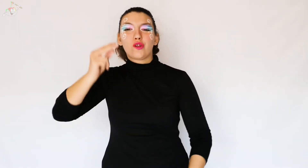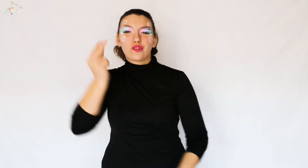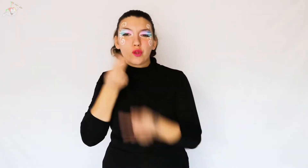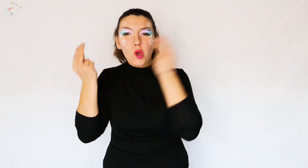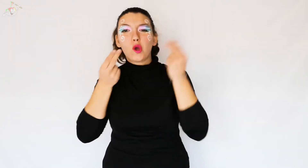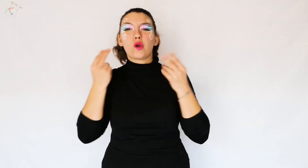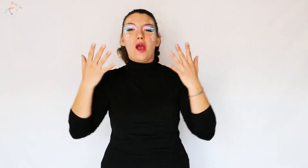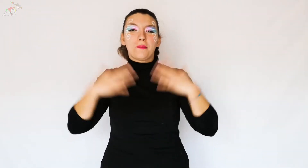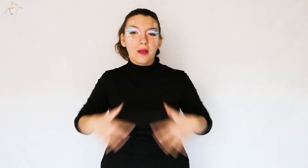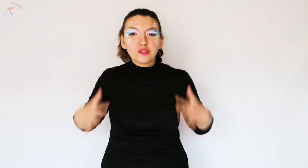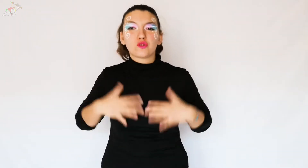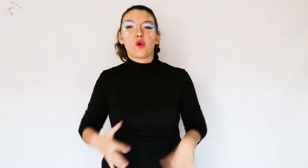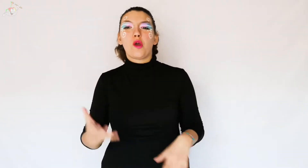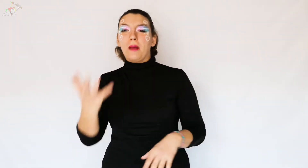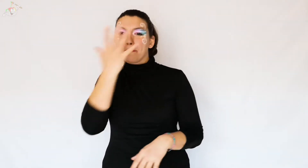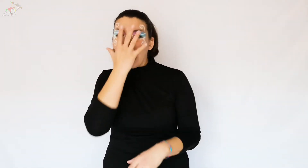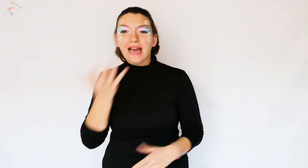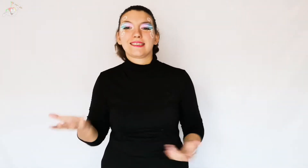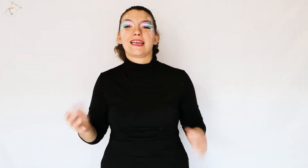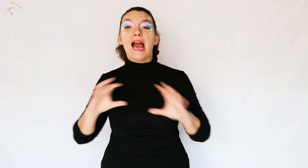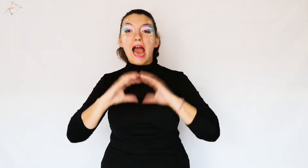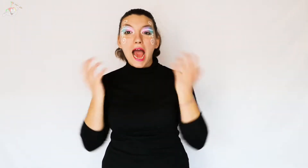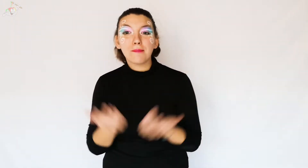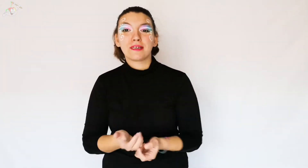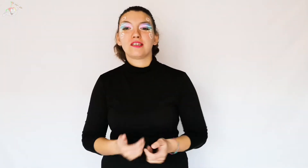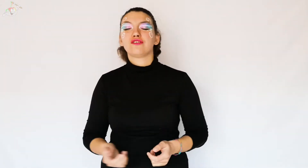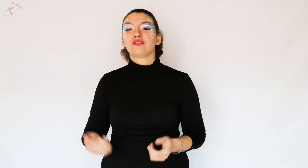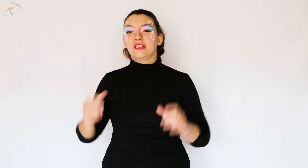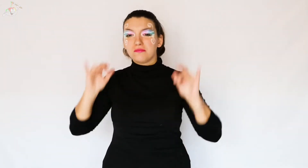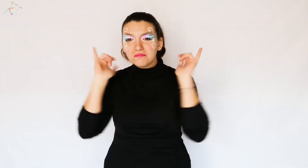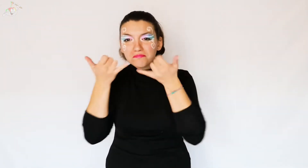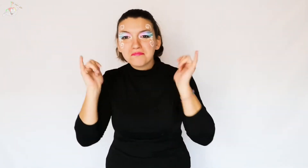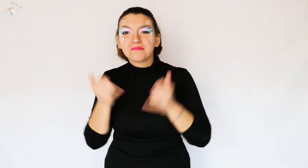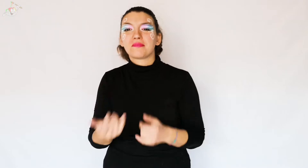Trucco, costume, maschera, amici, divertimento,